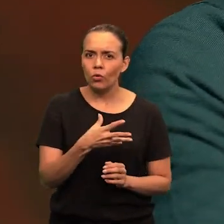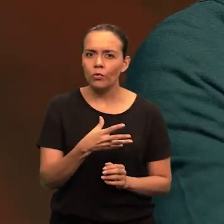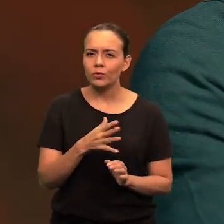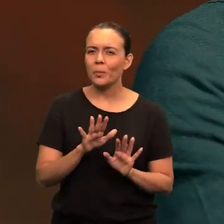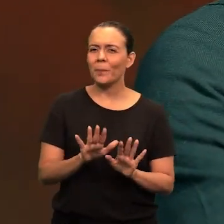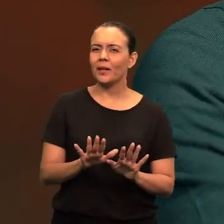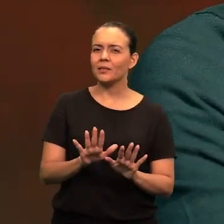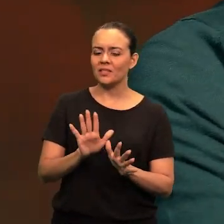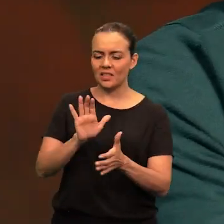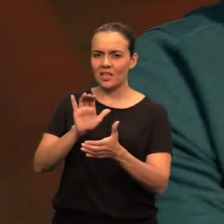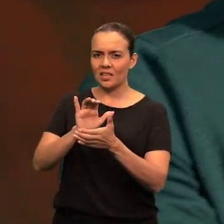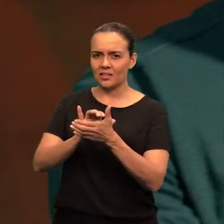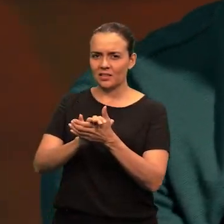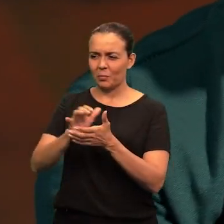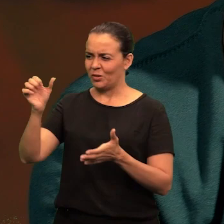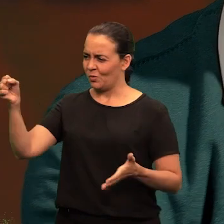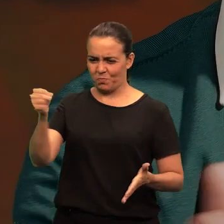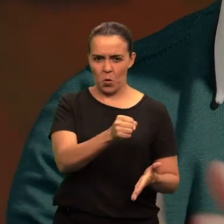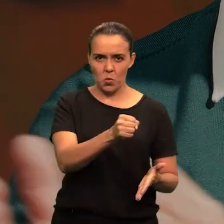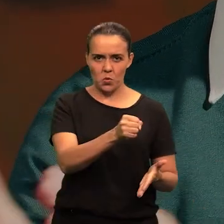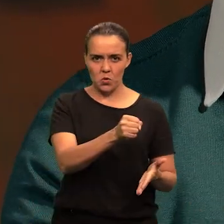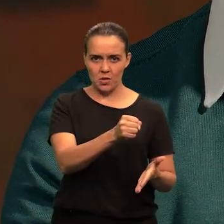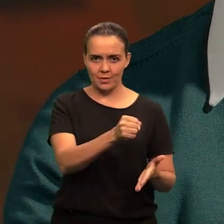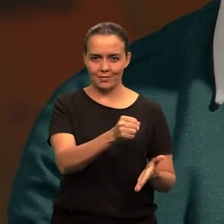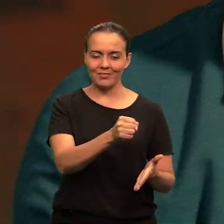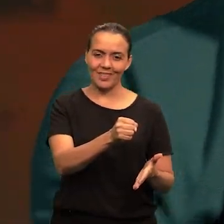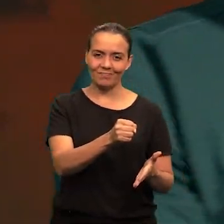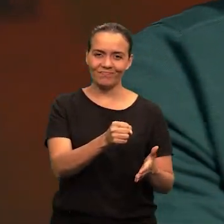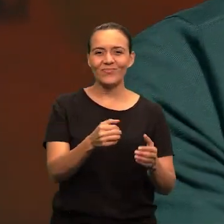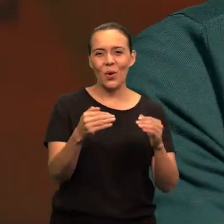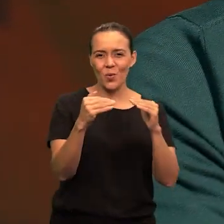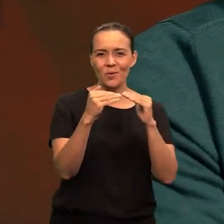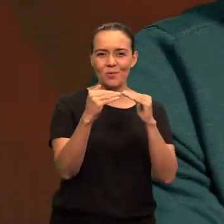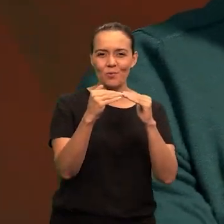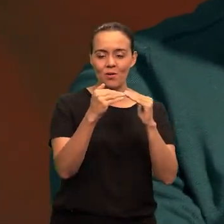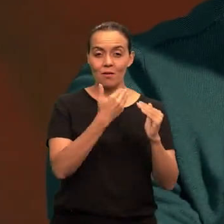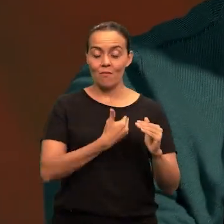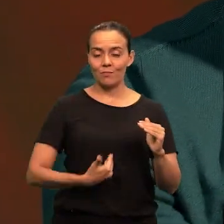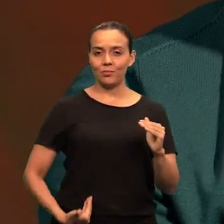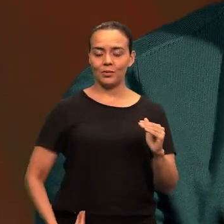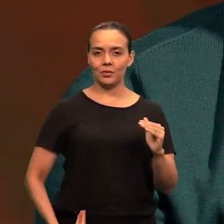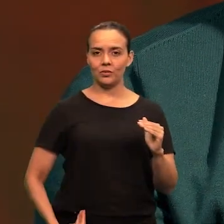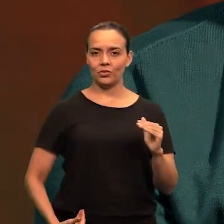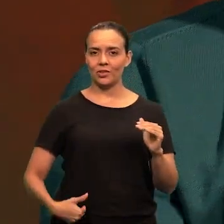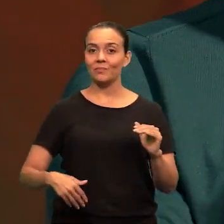Casamento forçado não é sinal de felicidade. Pelo contrário. Então a própria expressão dele,